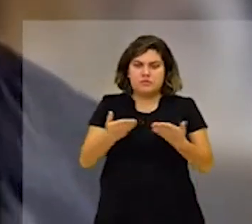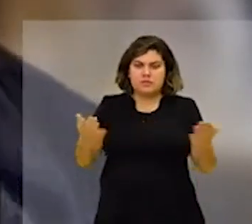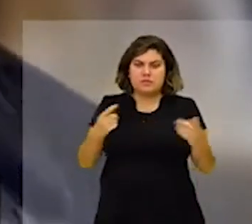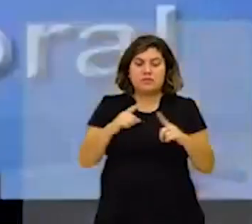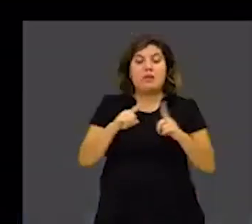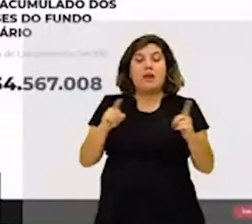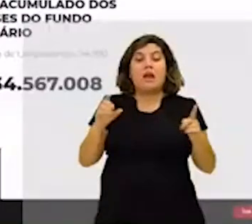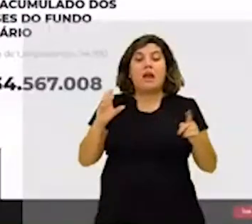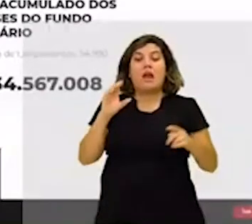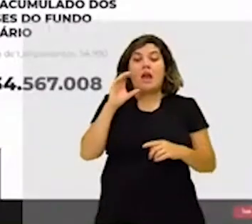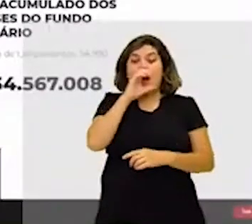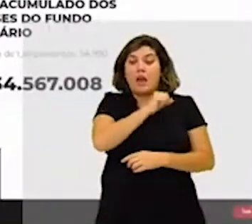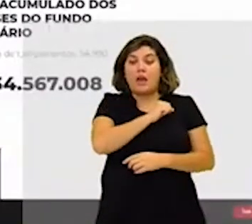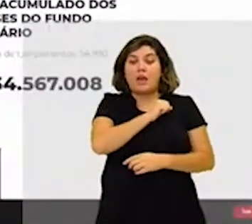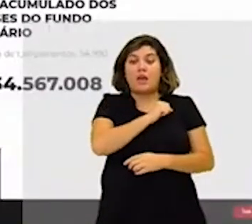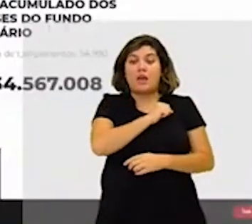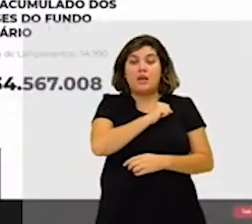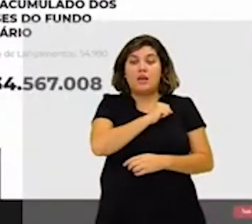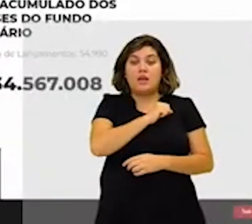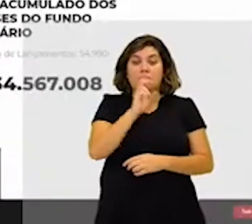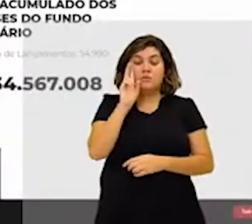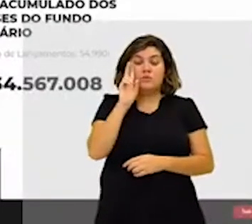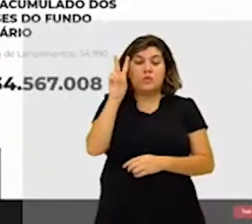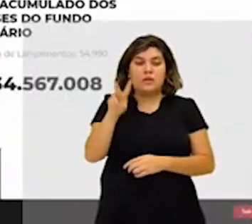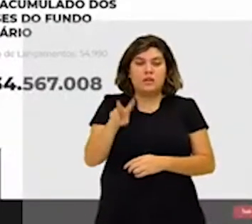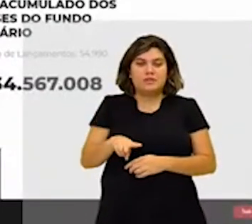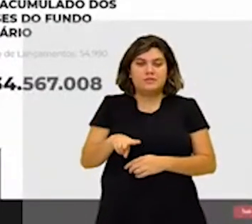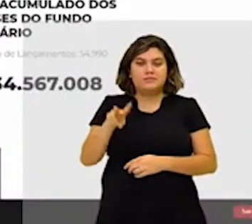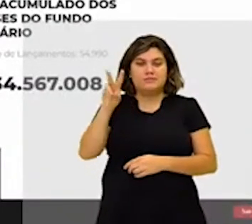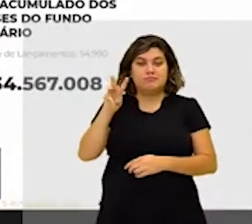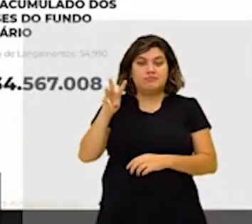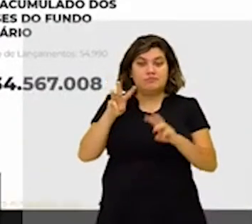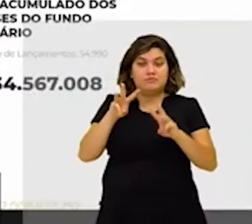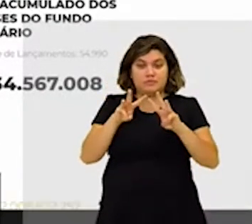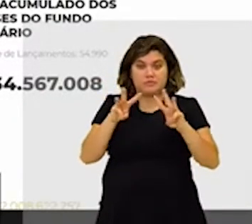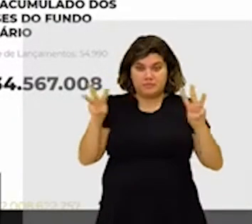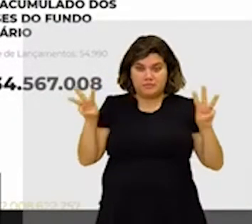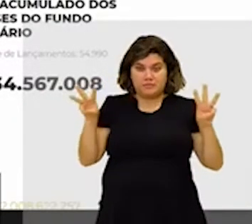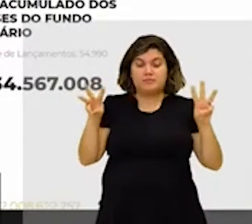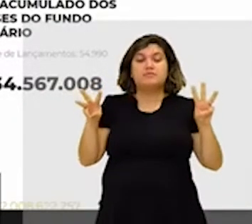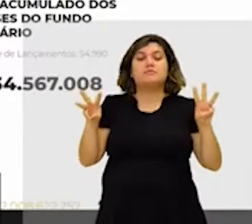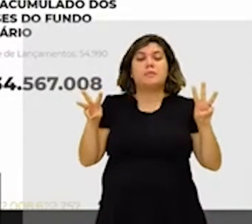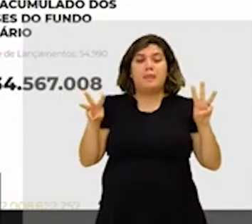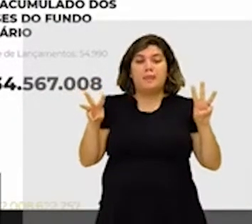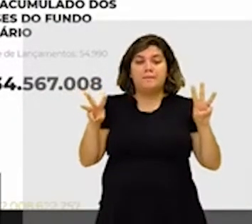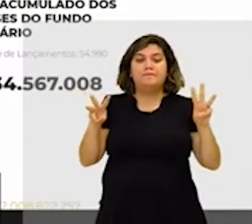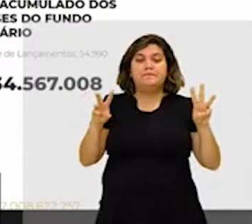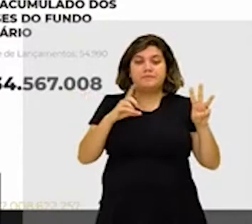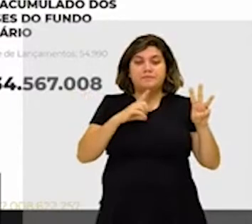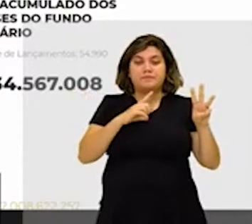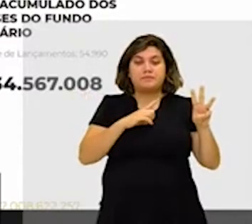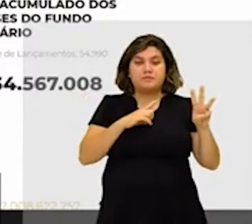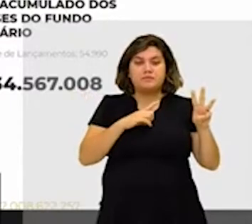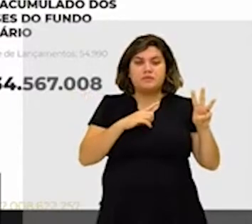é porque eu tô olhando a plataforma Então ela traz na superiora os grandes números da campanha